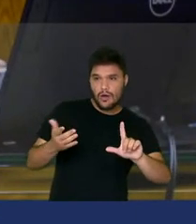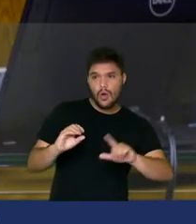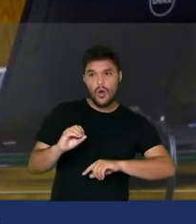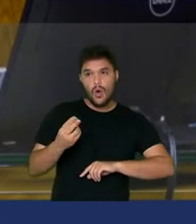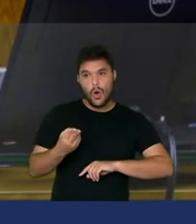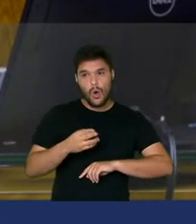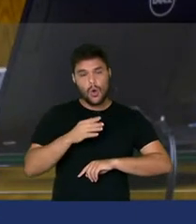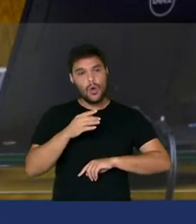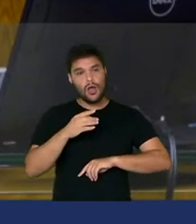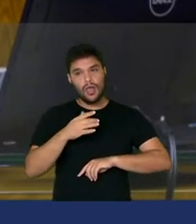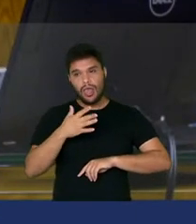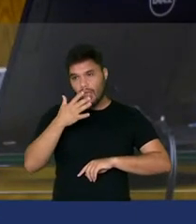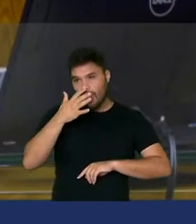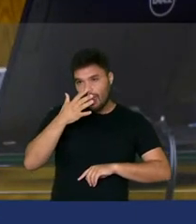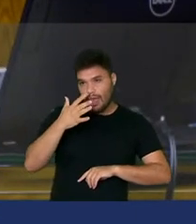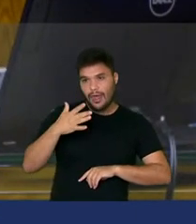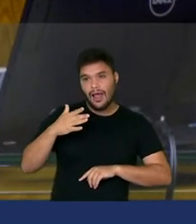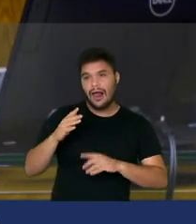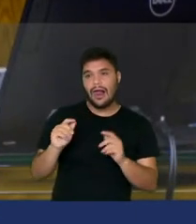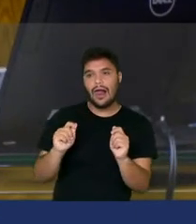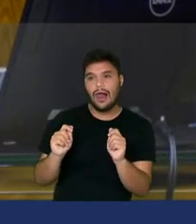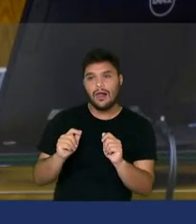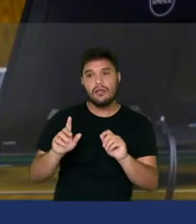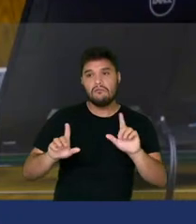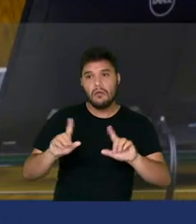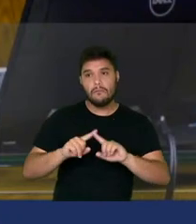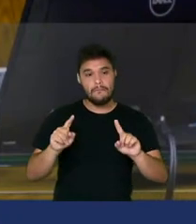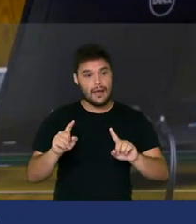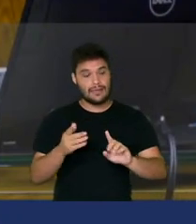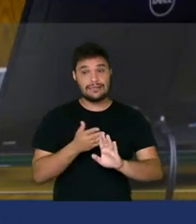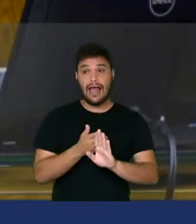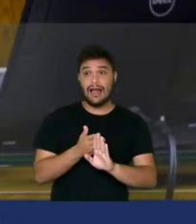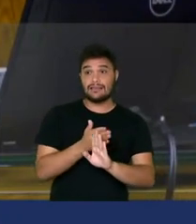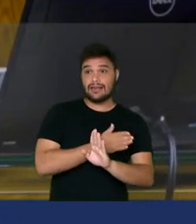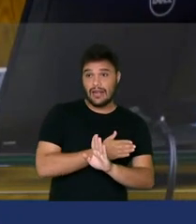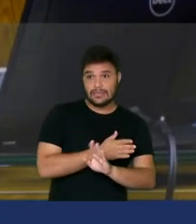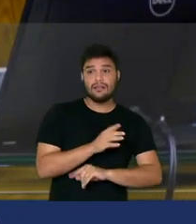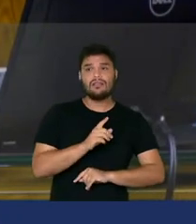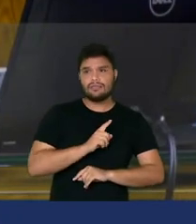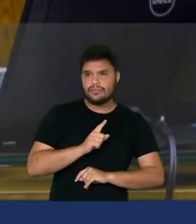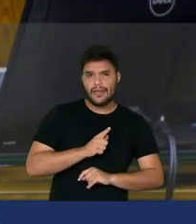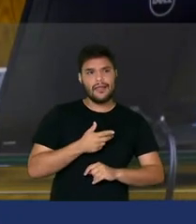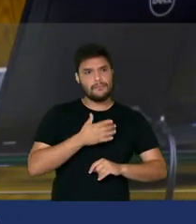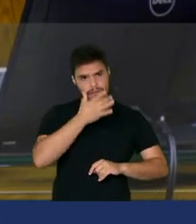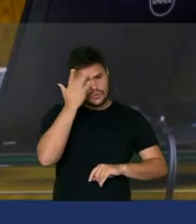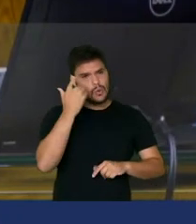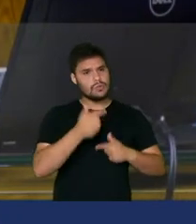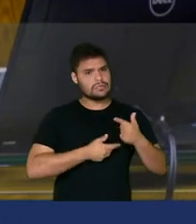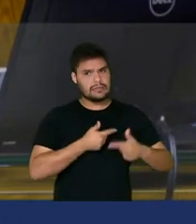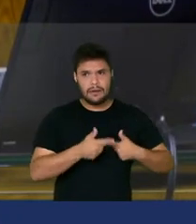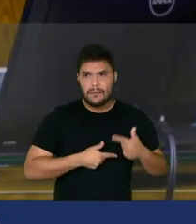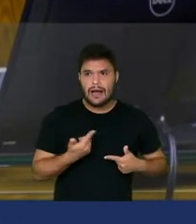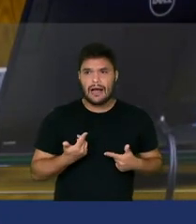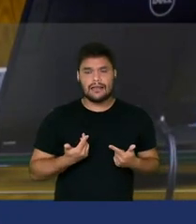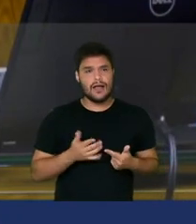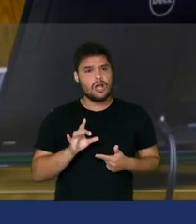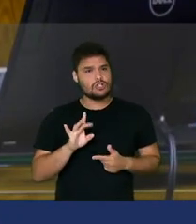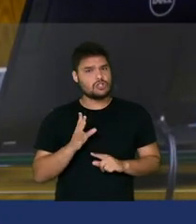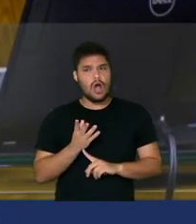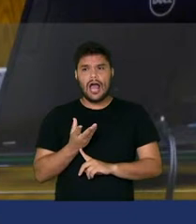RELATA ESSA MATÉRIA, OU GLAMOURIZA PORQUE A GENTE ENXERGA NA TV, OU TRATANDO COMO BOÊMIO, ESQUECE QUE NO MEIO DISSO TEM UMA CADEIA PRODUTIVA, UMA SÉRIE DE